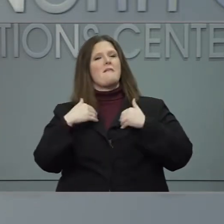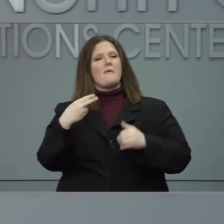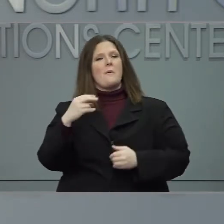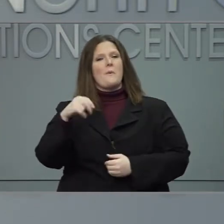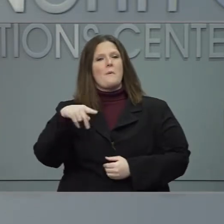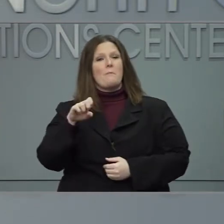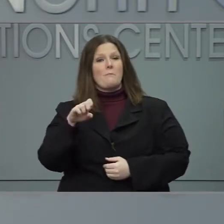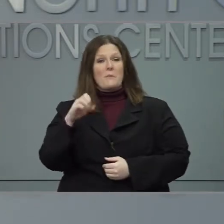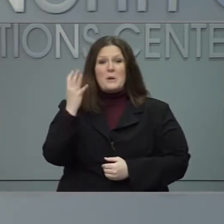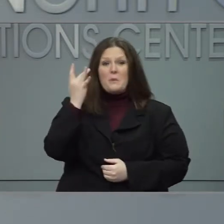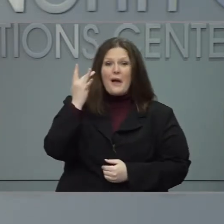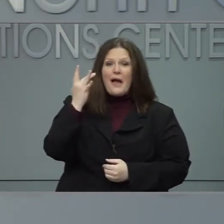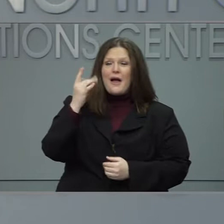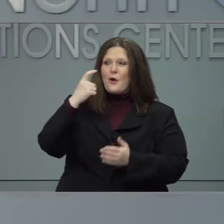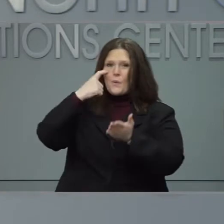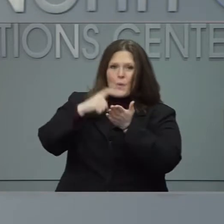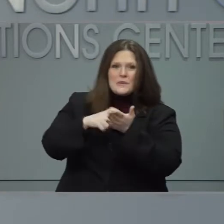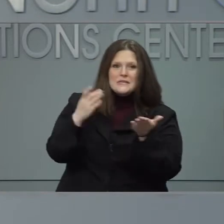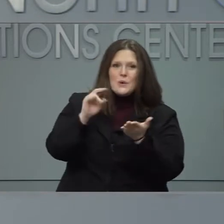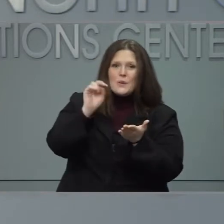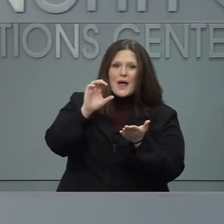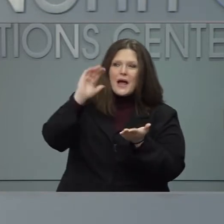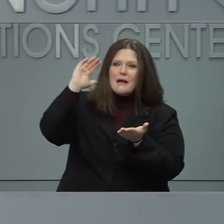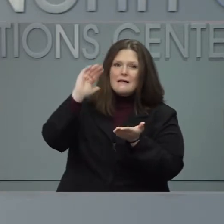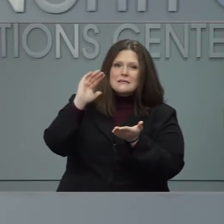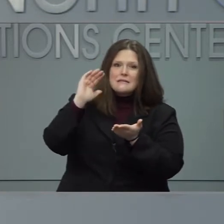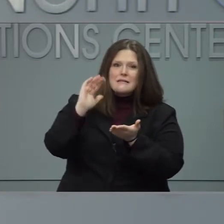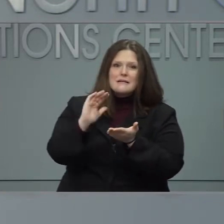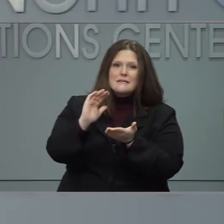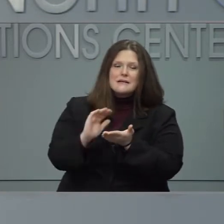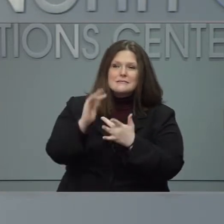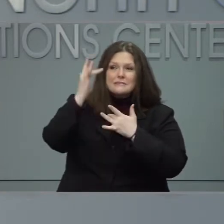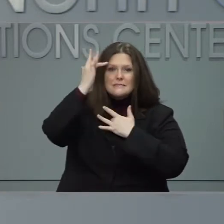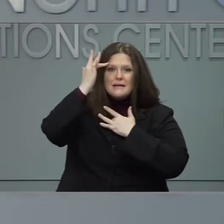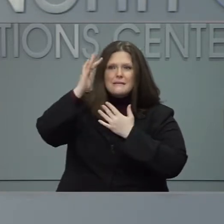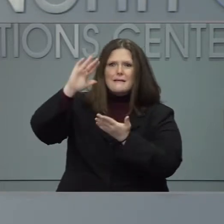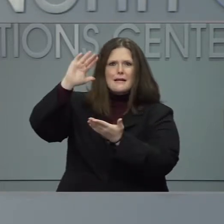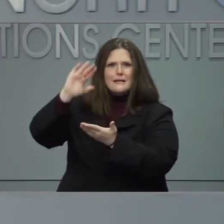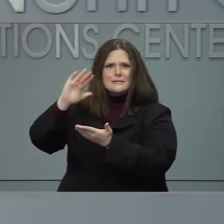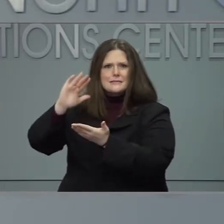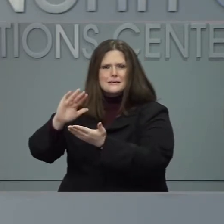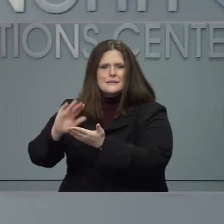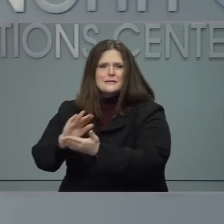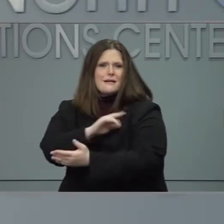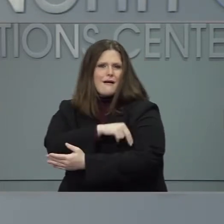personas se están enfermando menos hospitalizados. Todas las métricas que medimos continúan